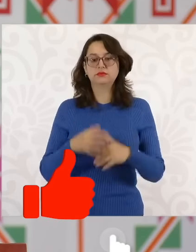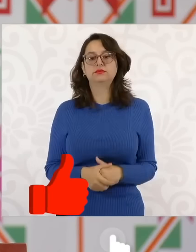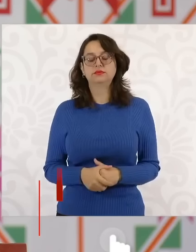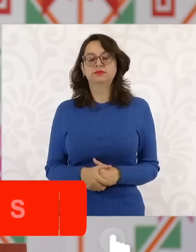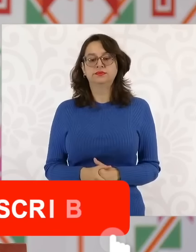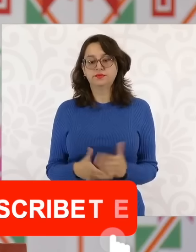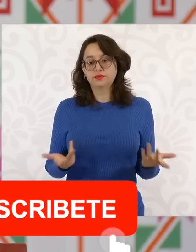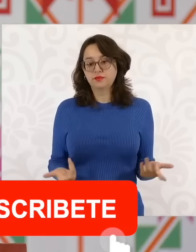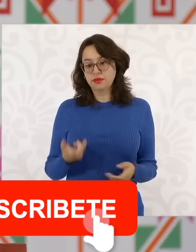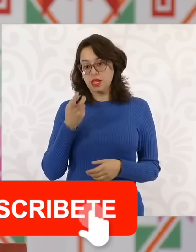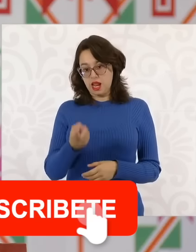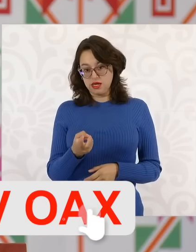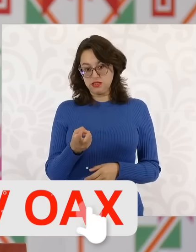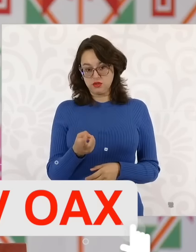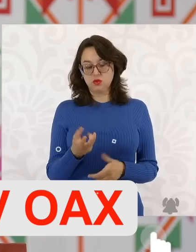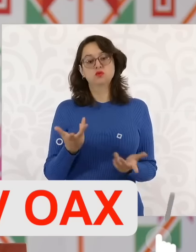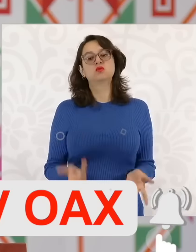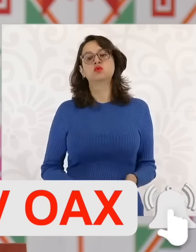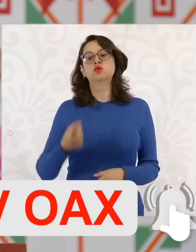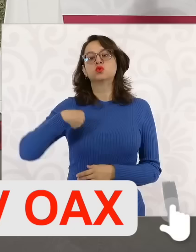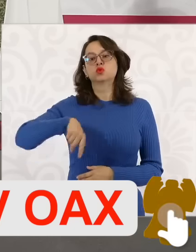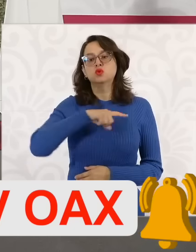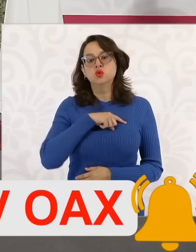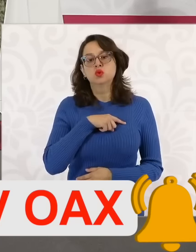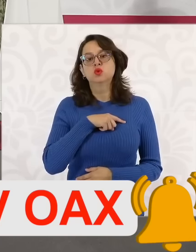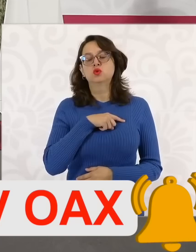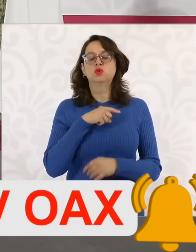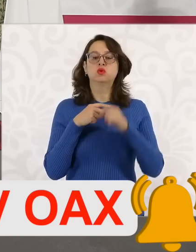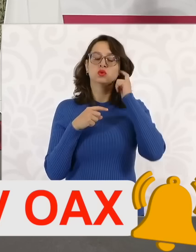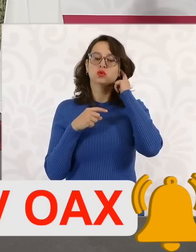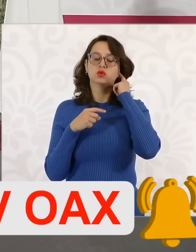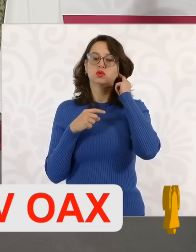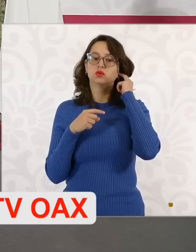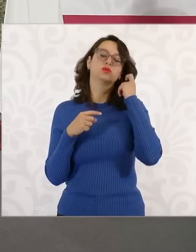¿qué hemos estado haciendo? Estamos haciendo primero ya para los próximos tramos juntas